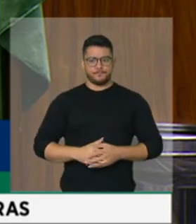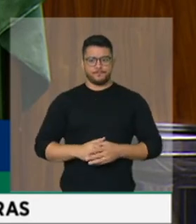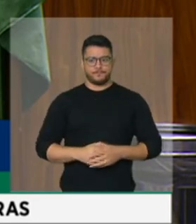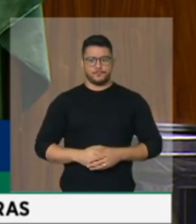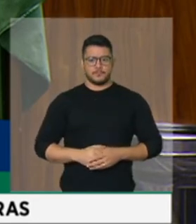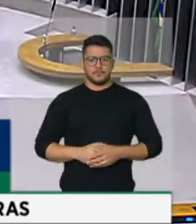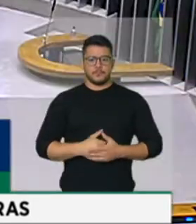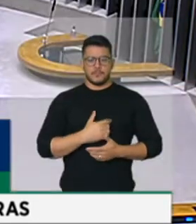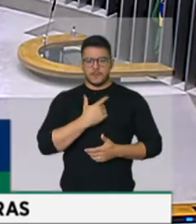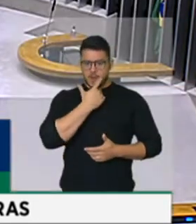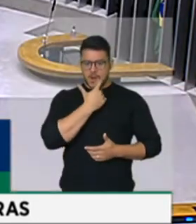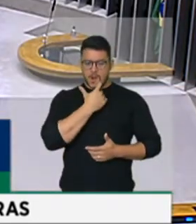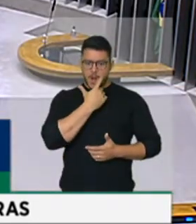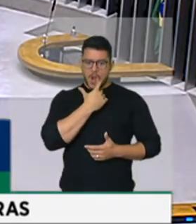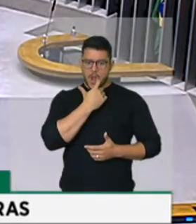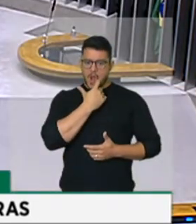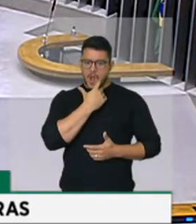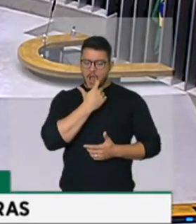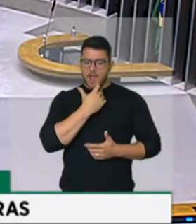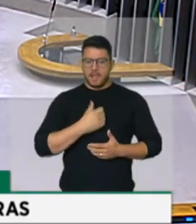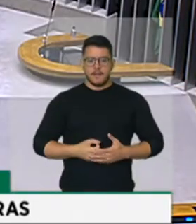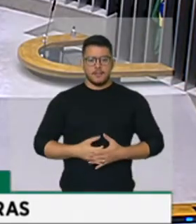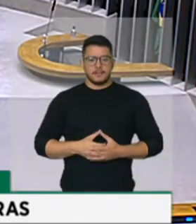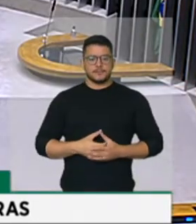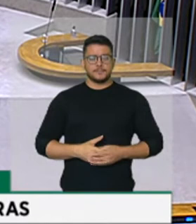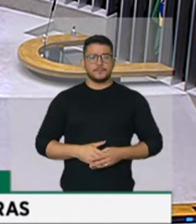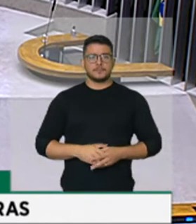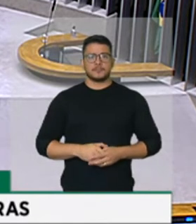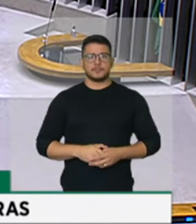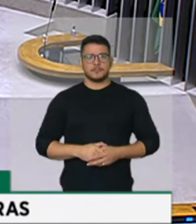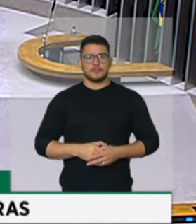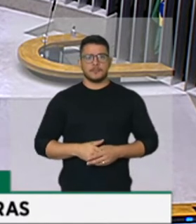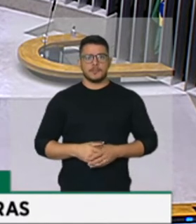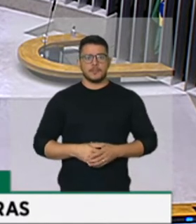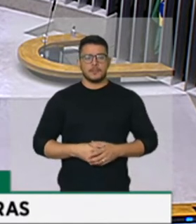DEFENDE O NOSSO INTERESSE. NÃO HÁ SENTIDO ALGUM E SAIBAM, A CONTA DE ENERGIA VAI AUMENTAR E ELES VÃO DIZER,